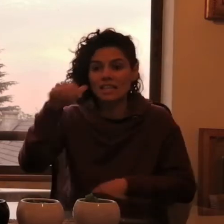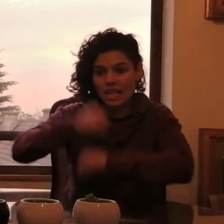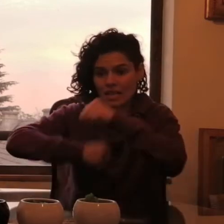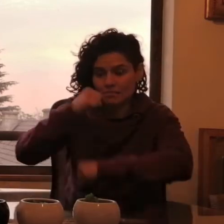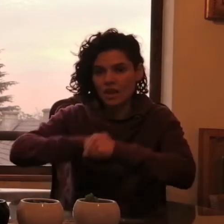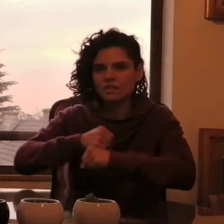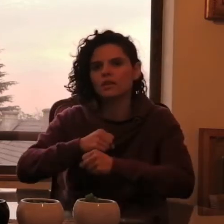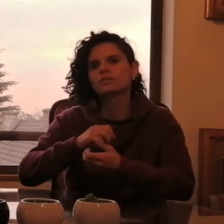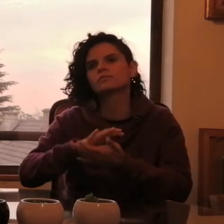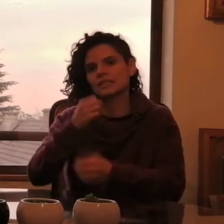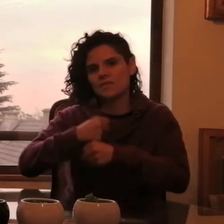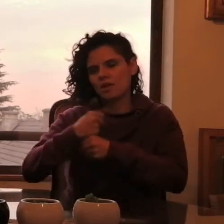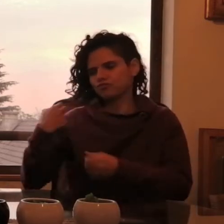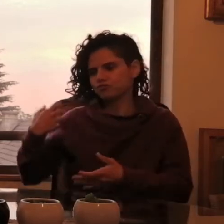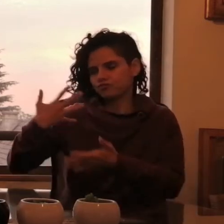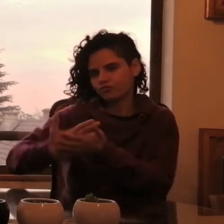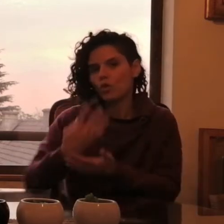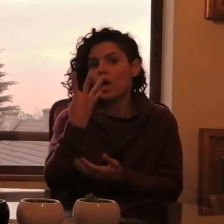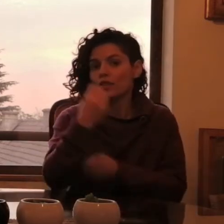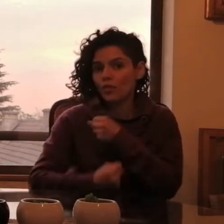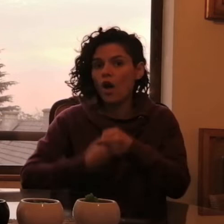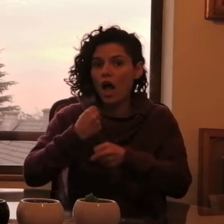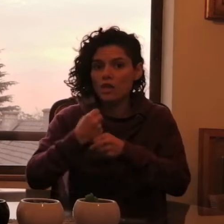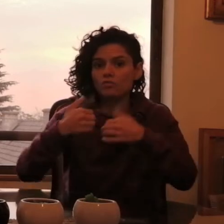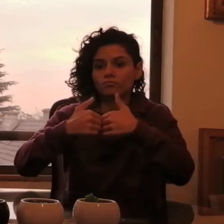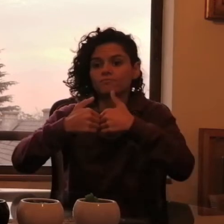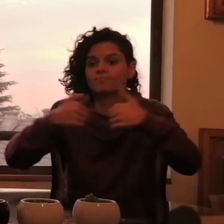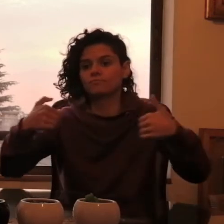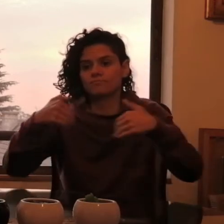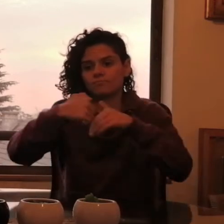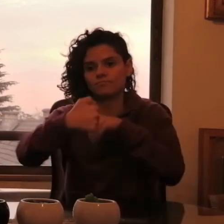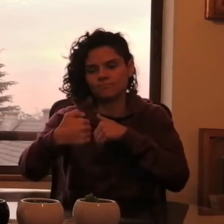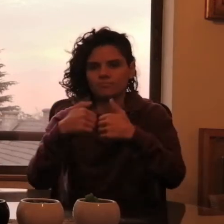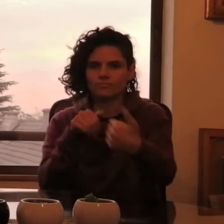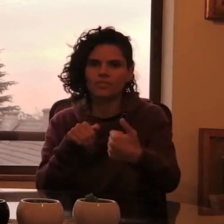cuatro años trabajando allí y se dividió en filiales digamos y se privatizó y todo el